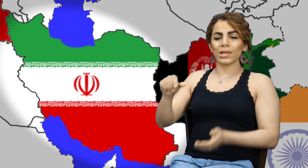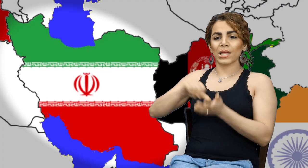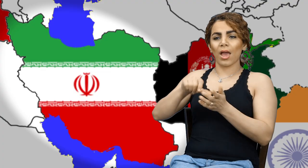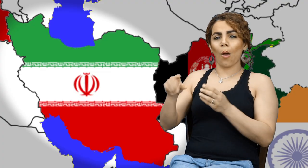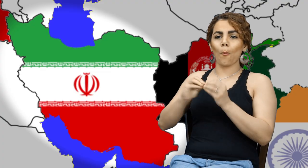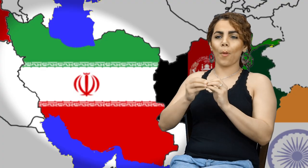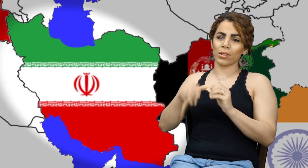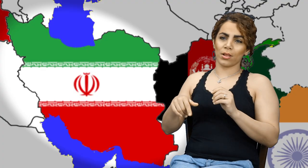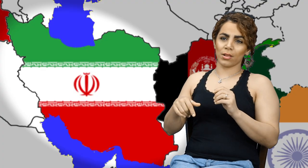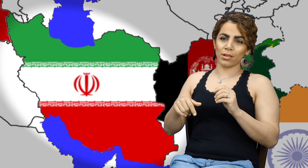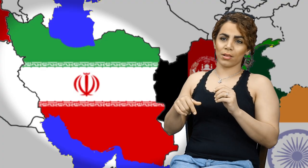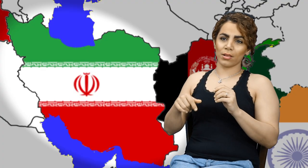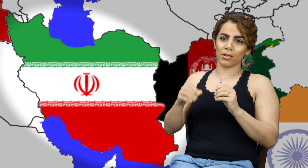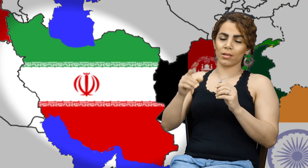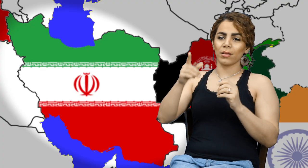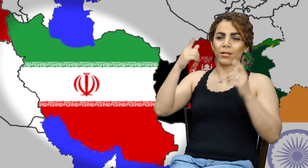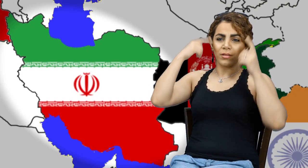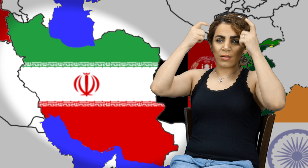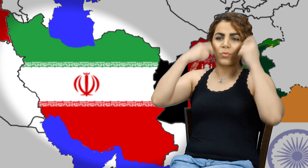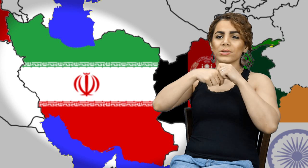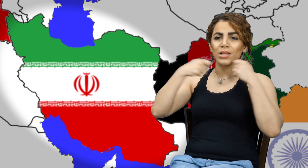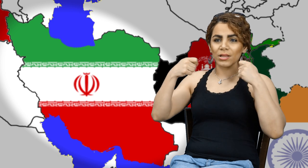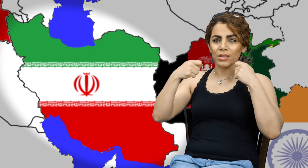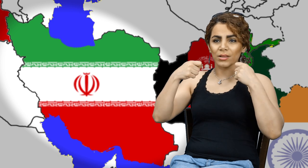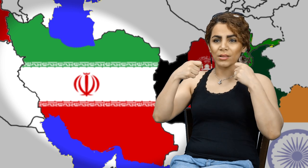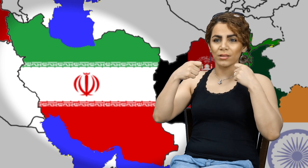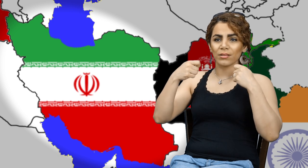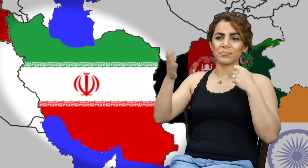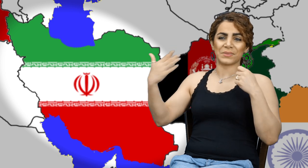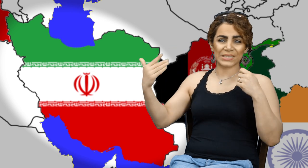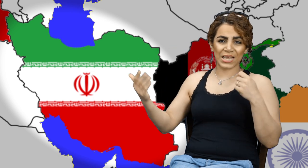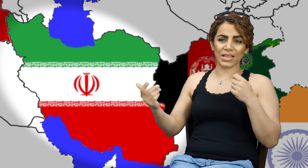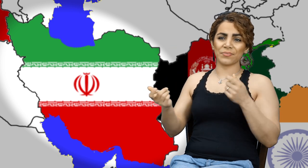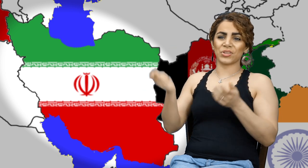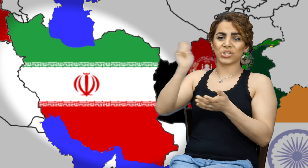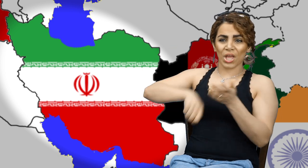Im Iran müssen ja die Frauen Kopftuch tragen. Wenn sie dagegen verstoßen, gibt´s Strafen.